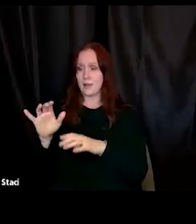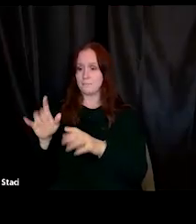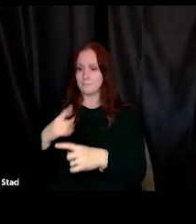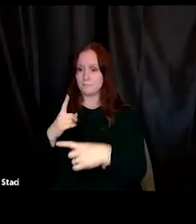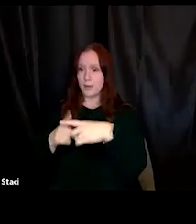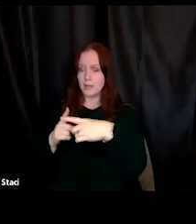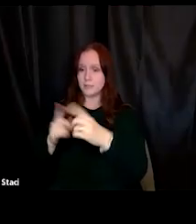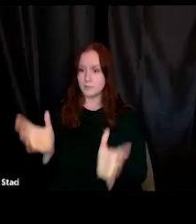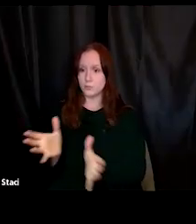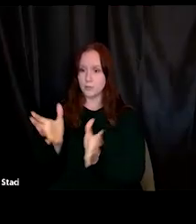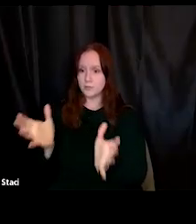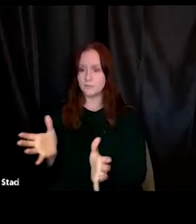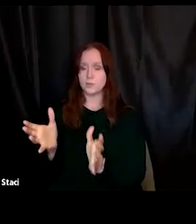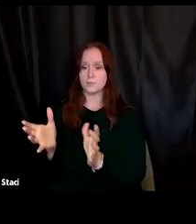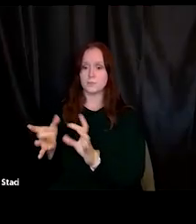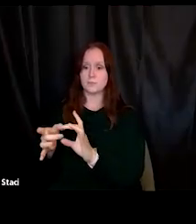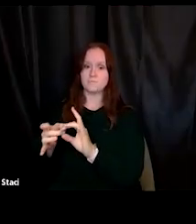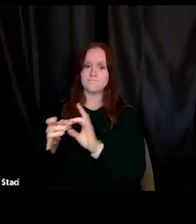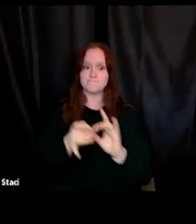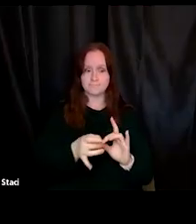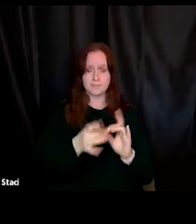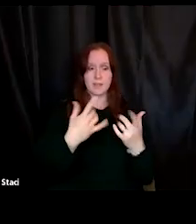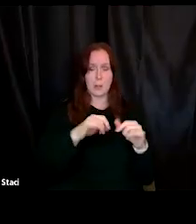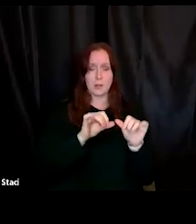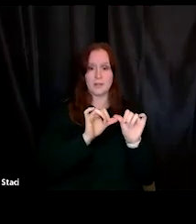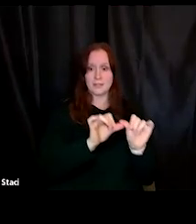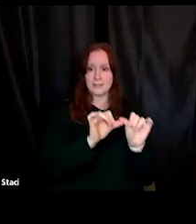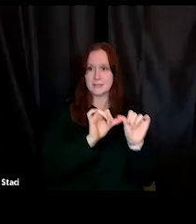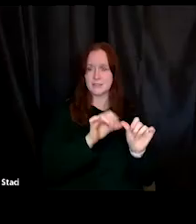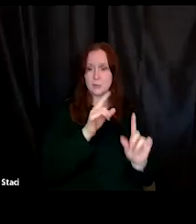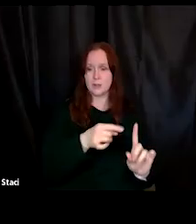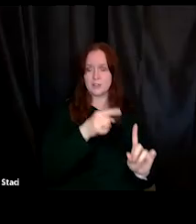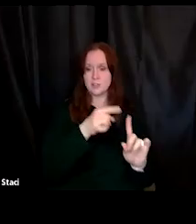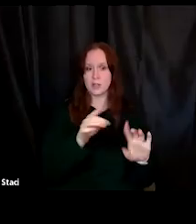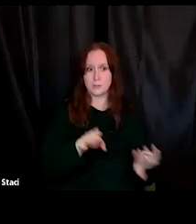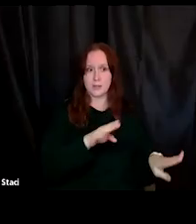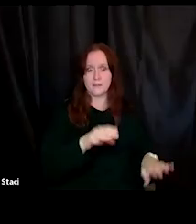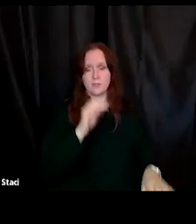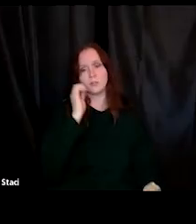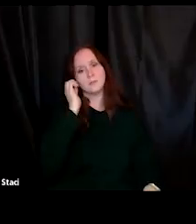y futuros receptores del Seguro Social. Queremos que las personas tengan acceso a su información.